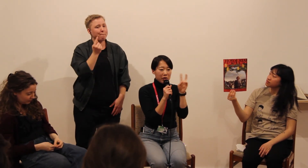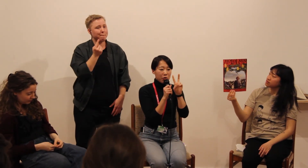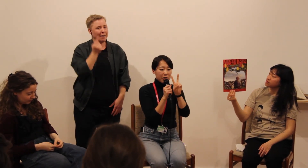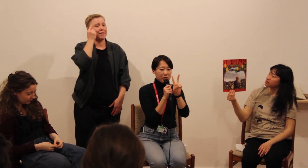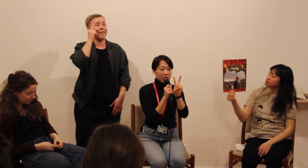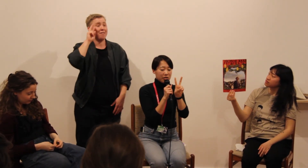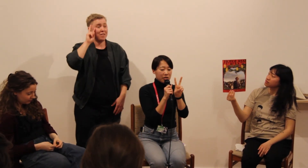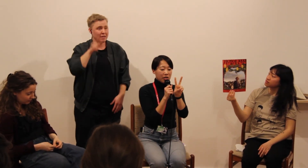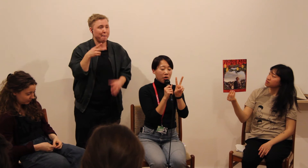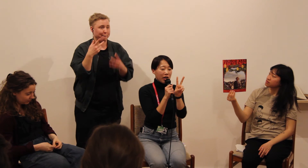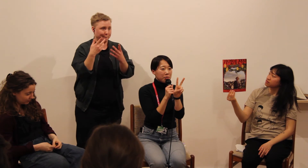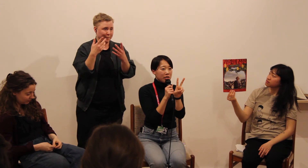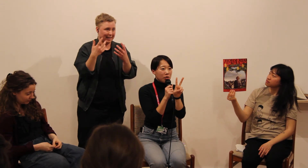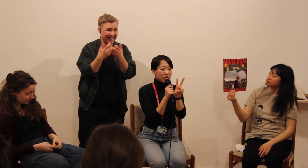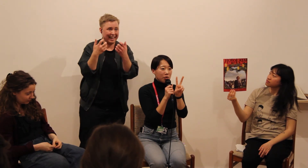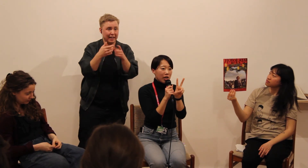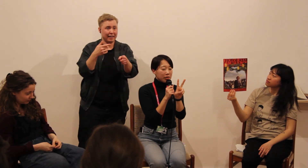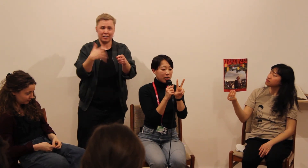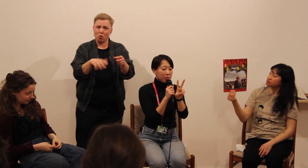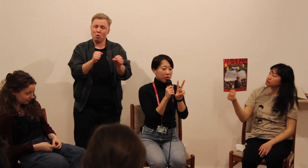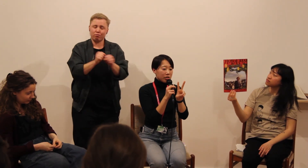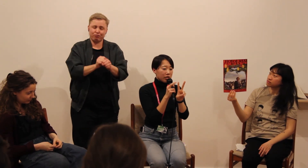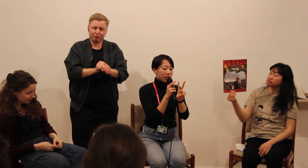Und da sind dann zwei Erinnerungen in mir zusammengekommen.